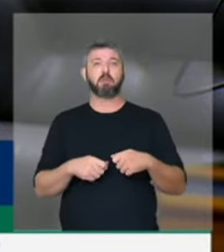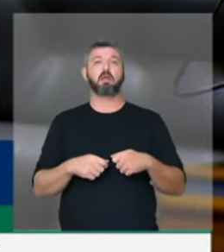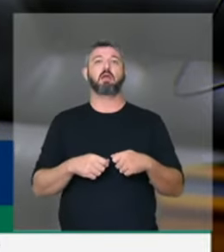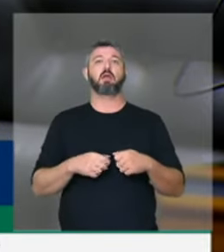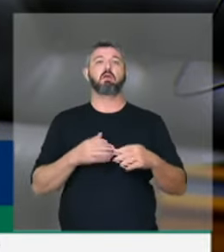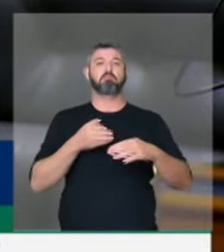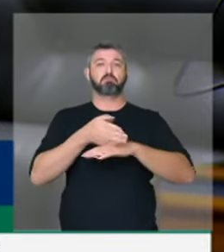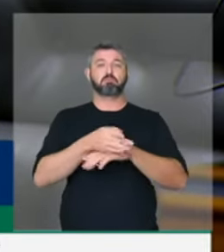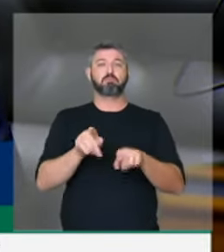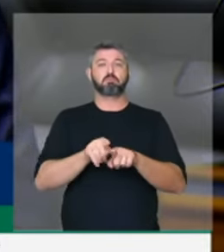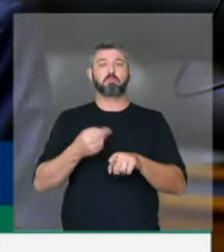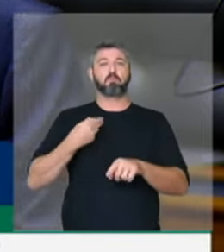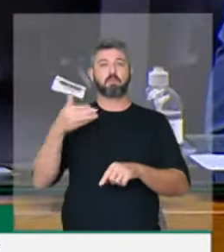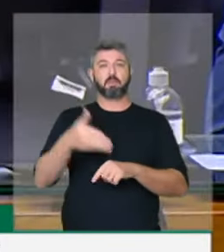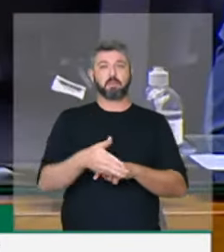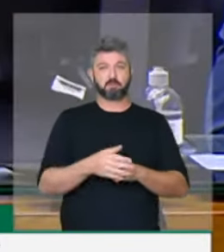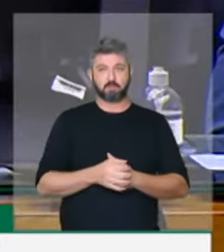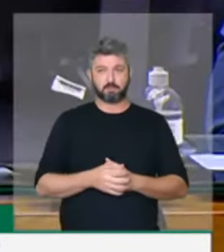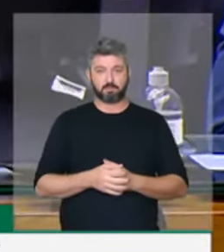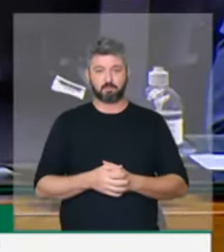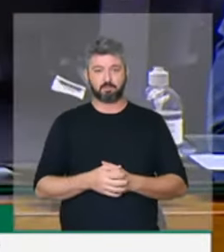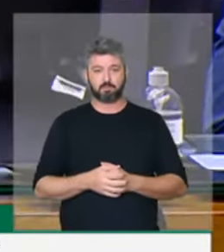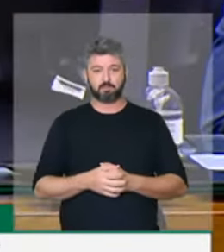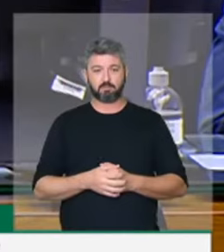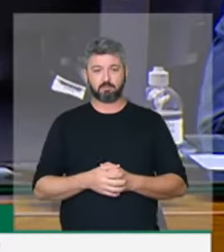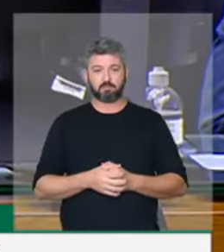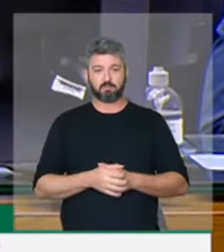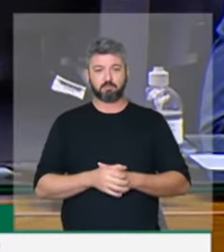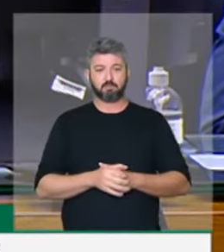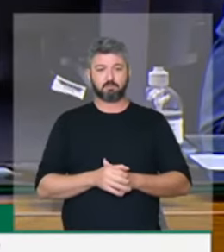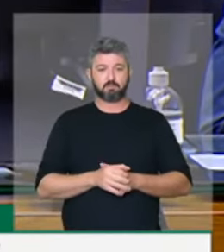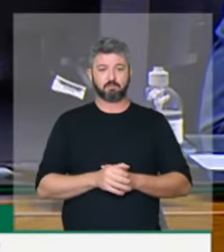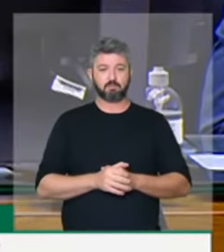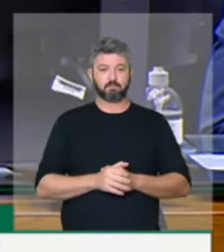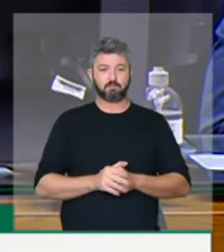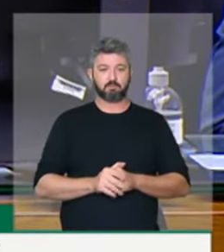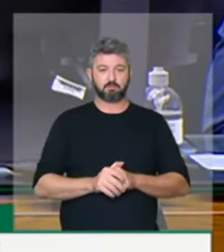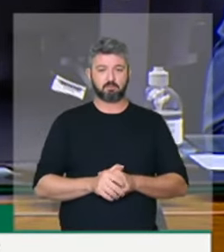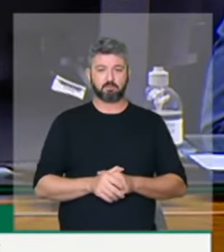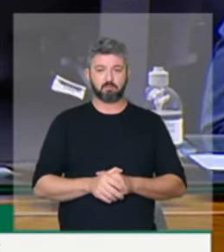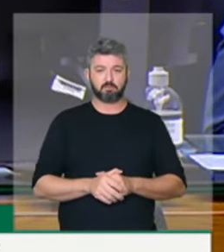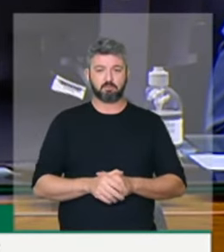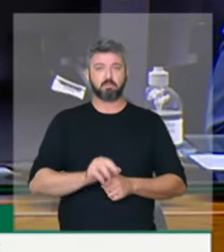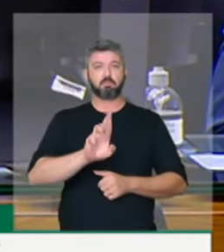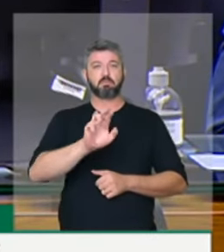ORIENTAÇÃO É SIM. -- COMO ORIENTA O REPUBLICANOS, DEPUTADO JÚLIO? -- [DEPUTADO]: SENHOR PRESIDENTE, MAIS UMA VEZ,